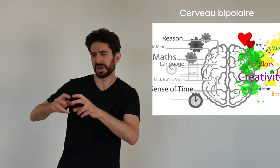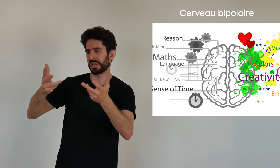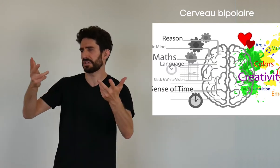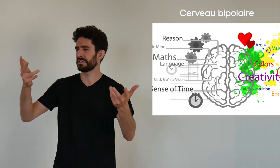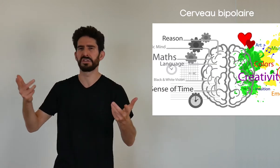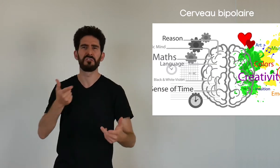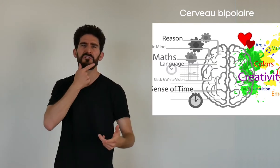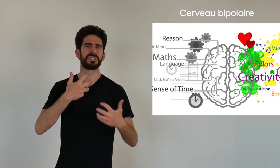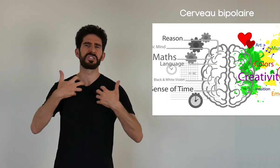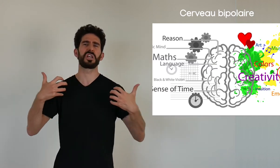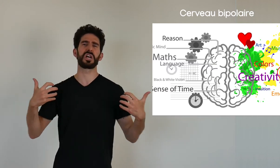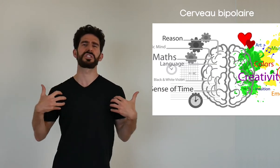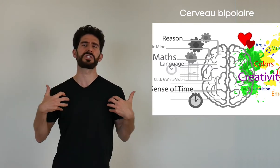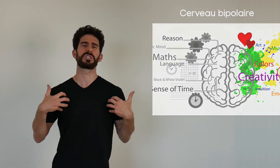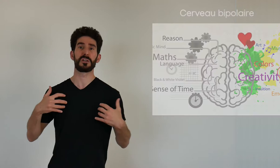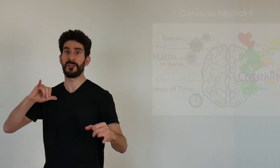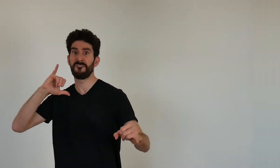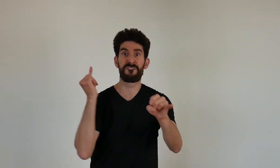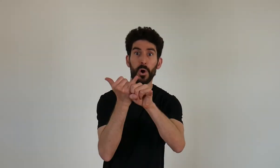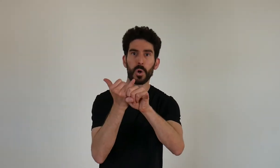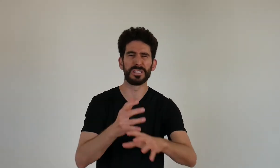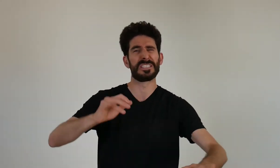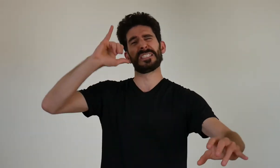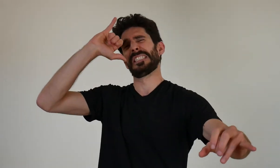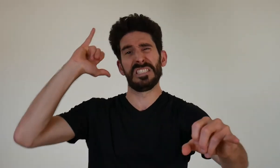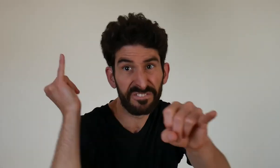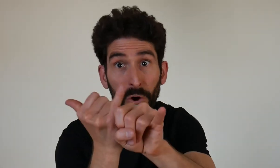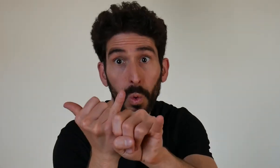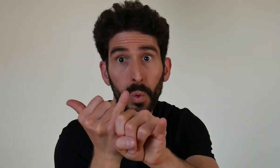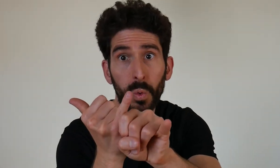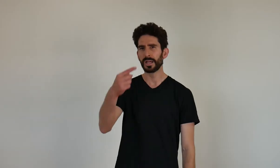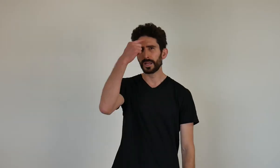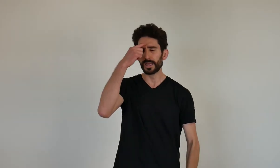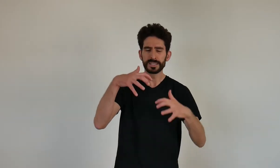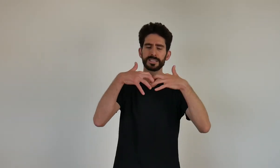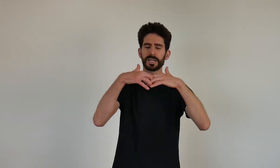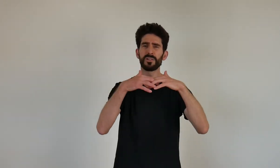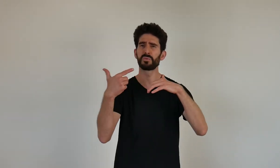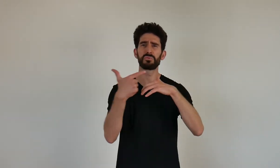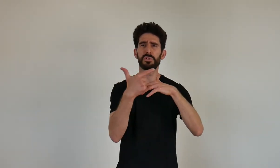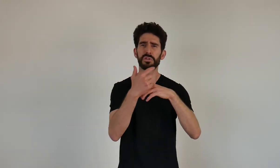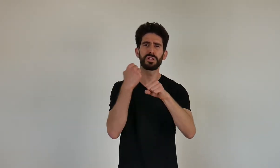et donc "destinés" aux sciences. Faux ! FAUX ! Les deux hémisphères d'un cerveau